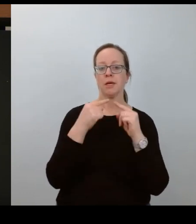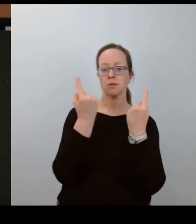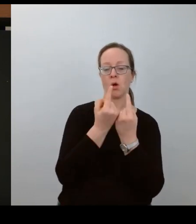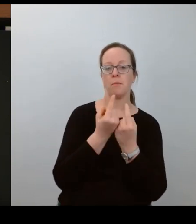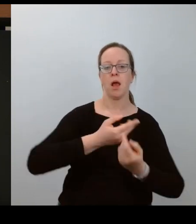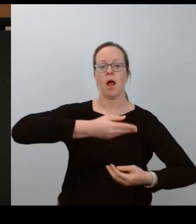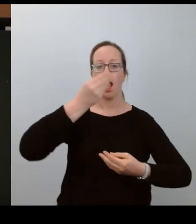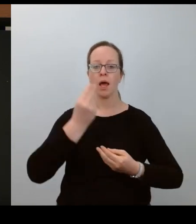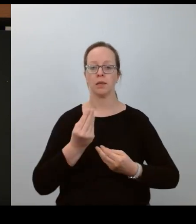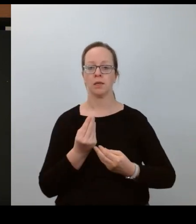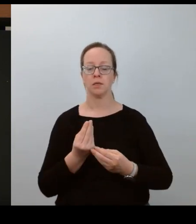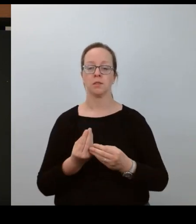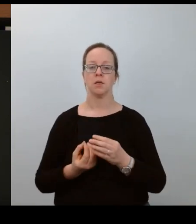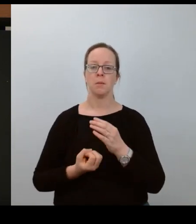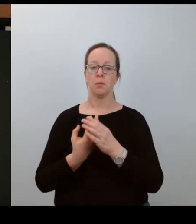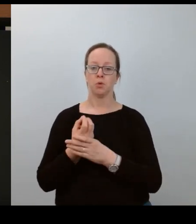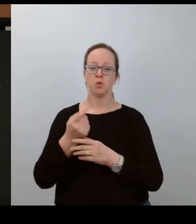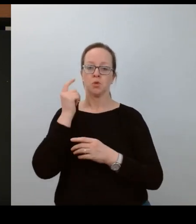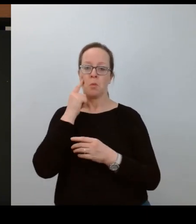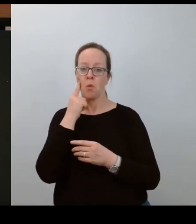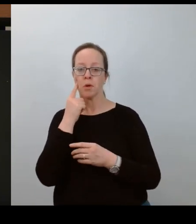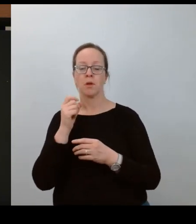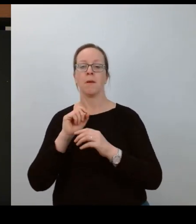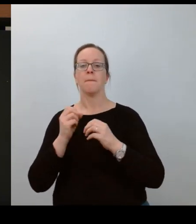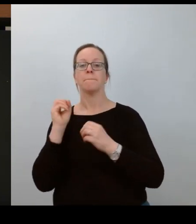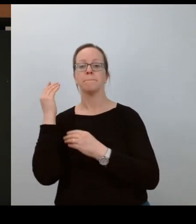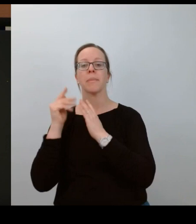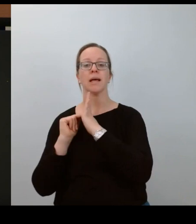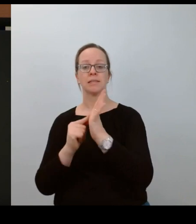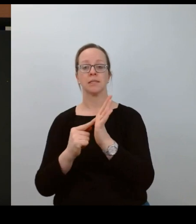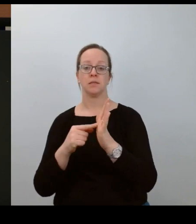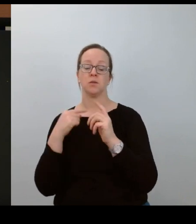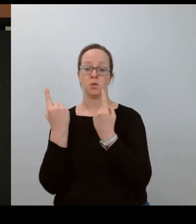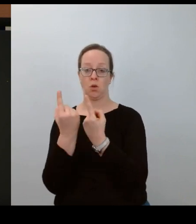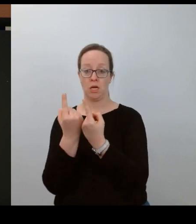unserer Kulturpolitik. Berlin ist nachgefragt und der Zuzug wirkt sich nicht